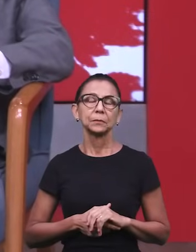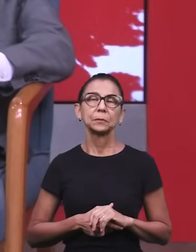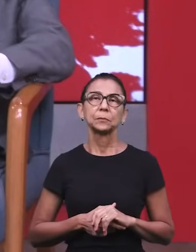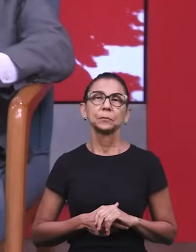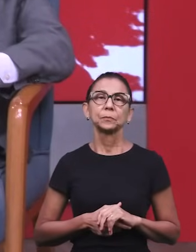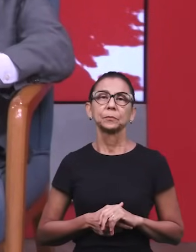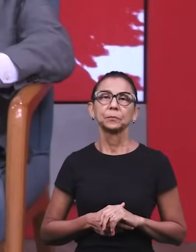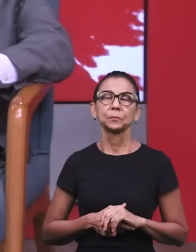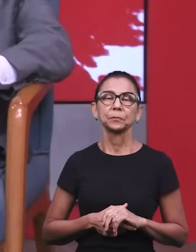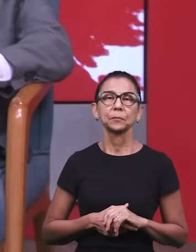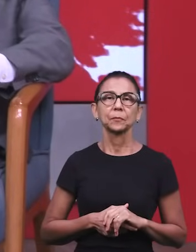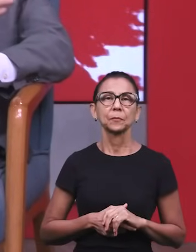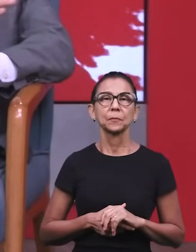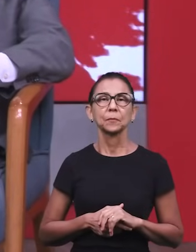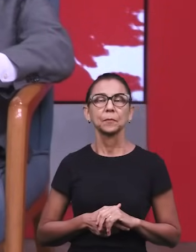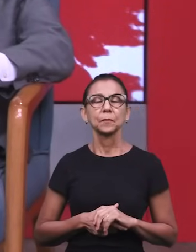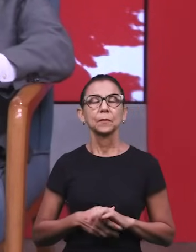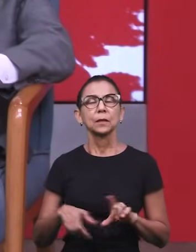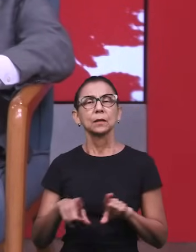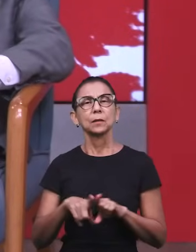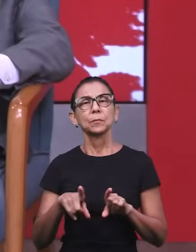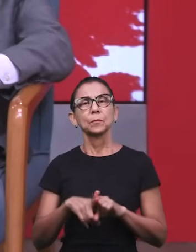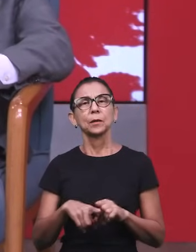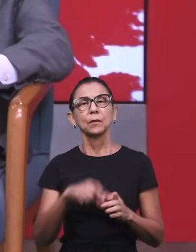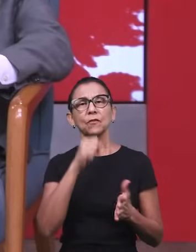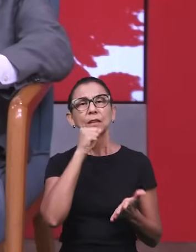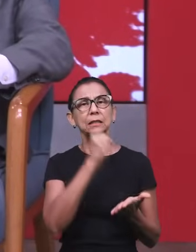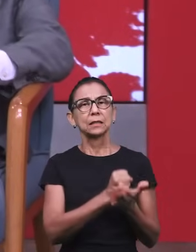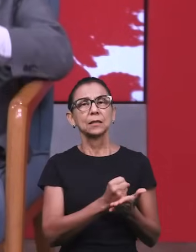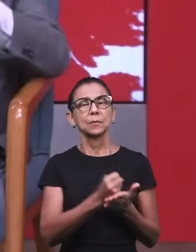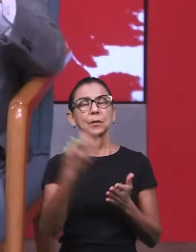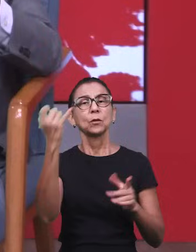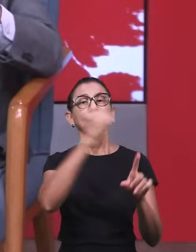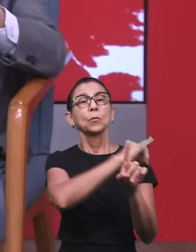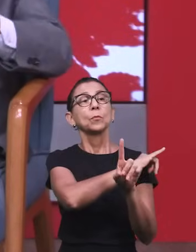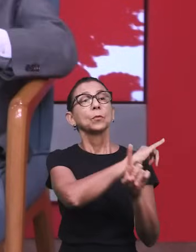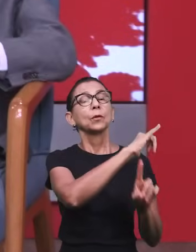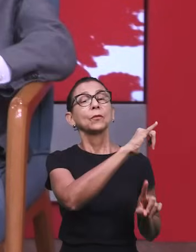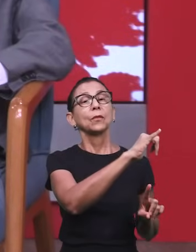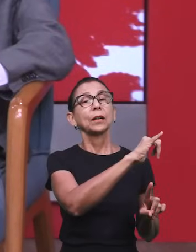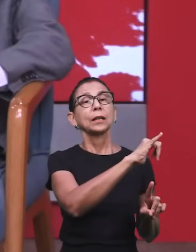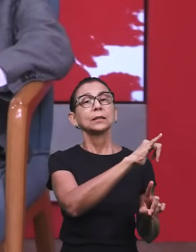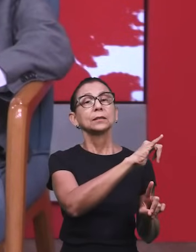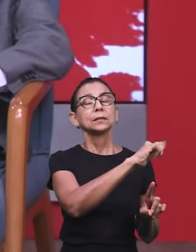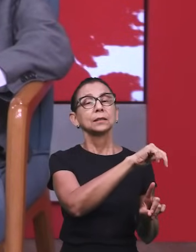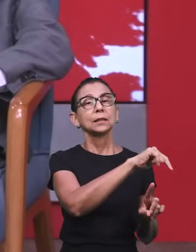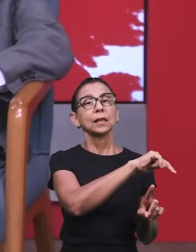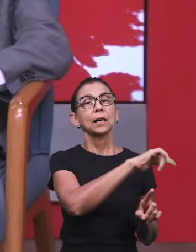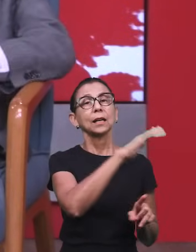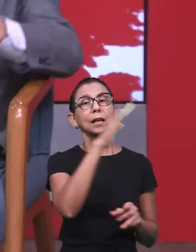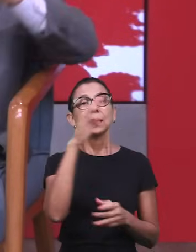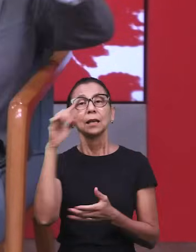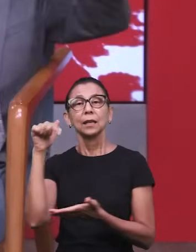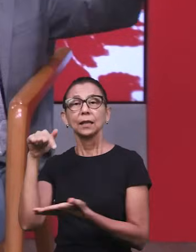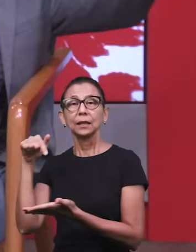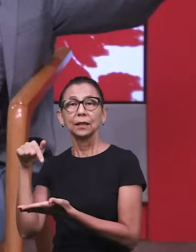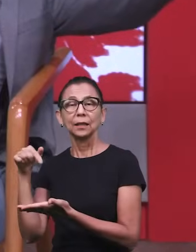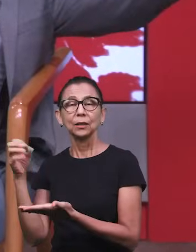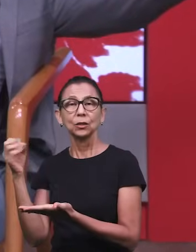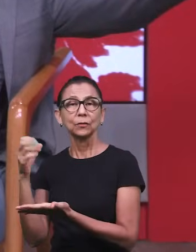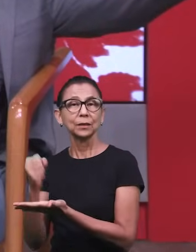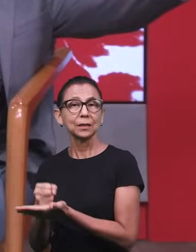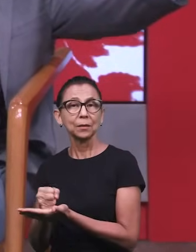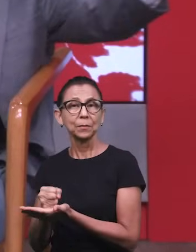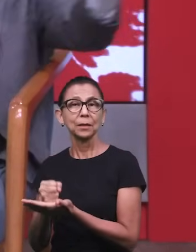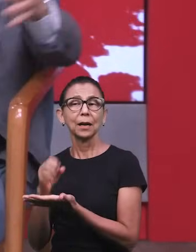nossos dias os profetas do velho testamento como eles são atuais hoje mas mensagens ditas a 700